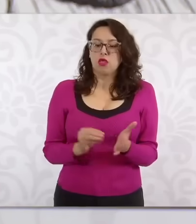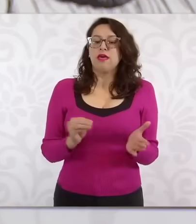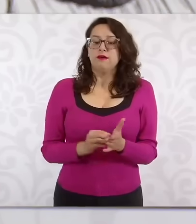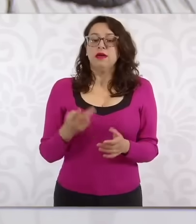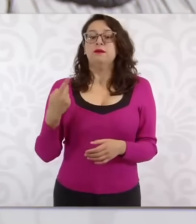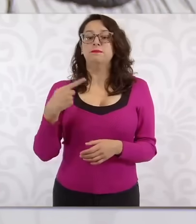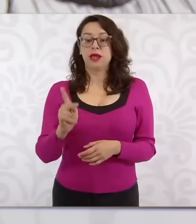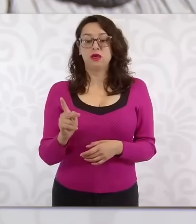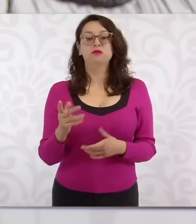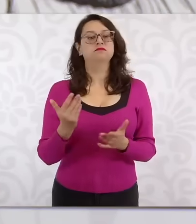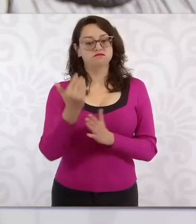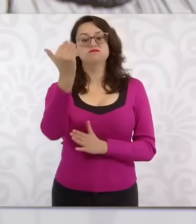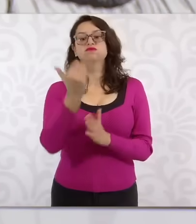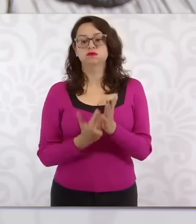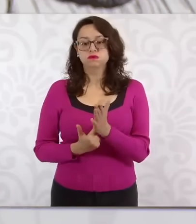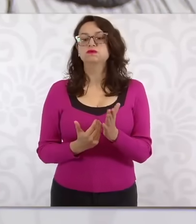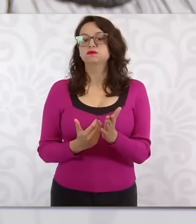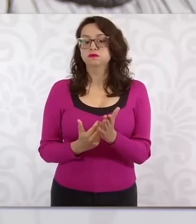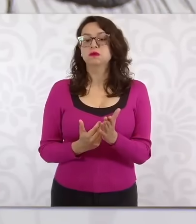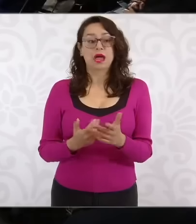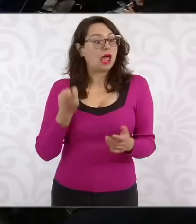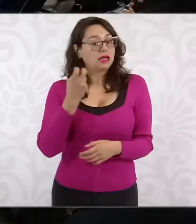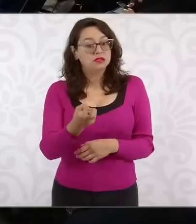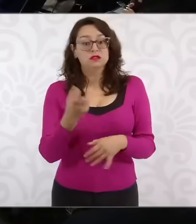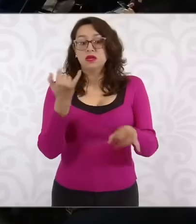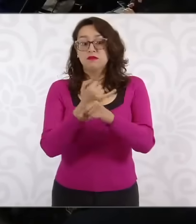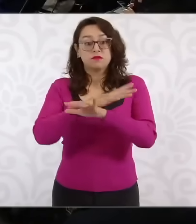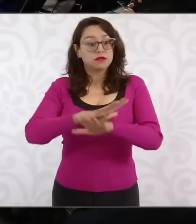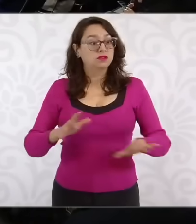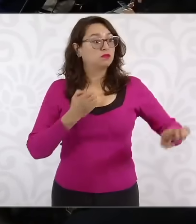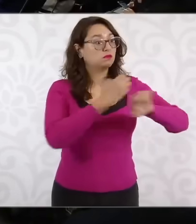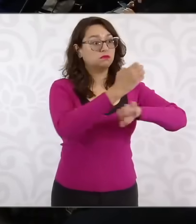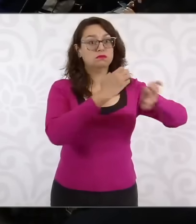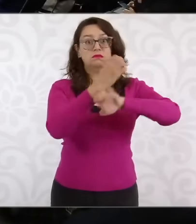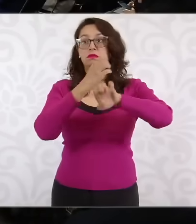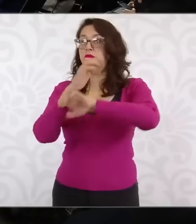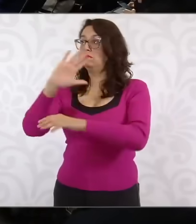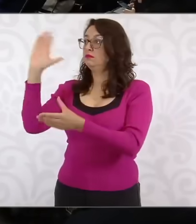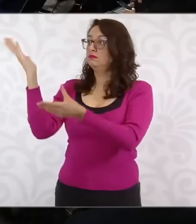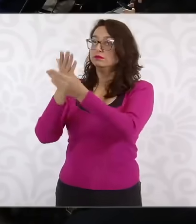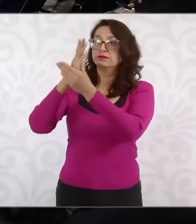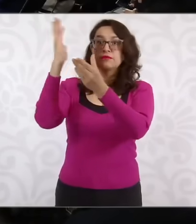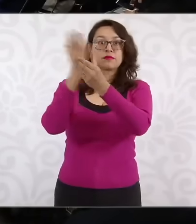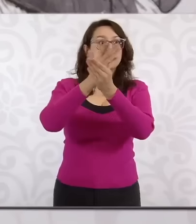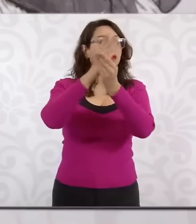viene de todas las entidades de la República, de todas. Esta viene de la Fiscalía de Nuevo León,